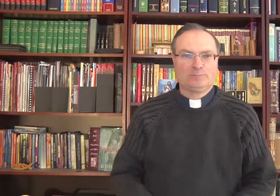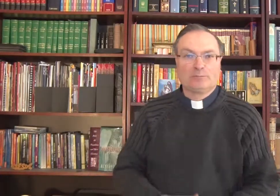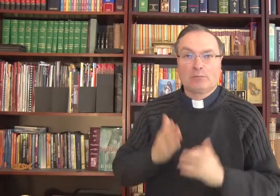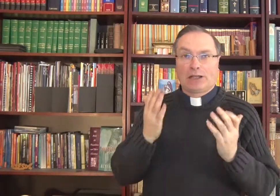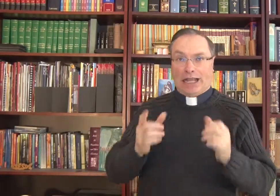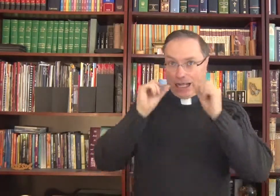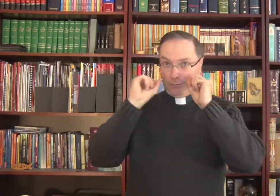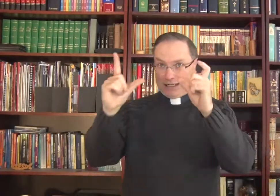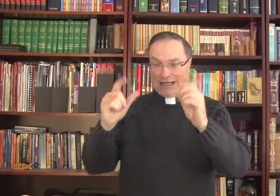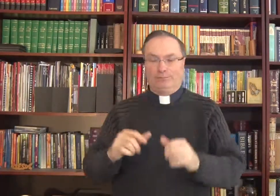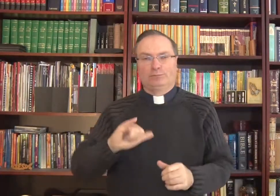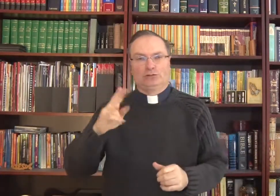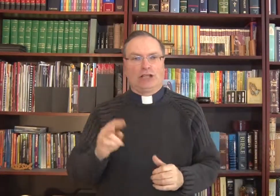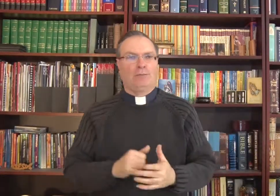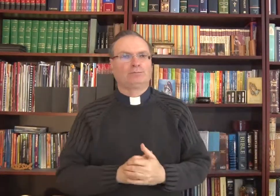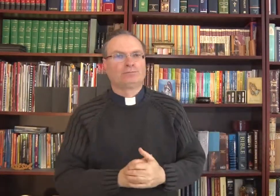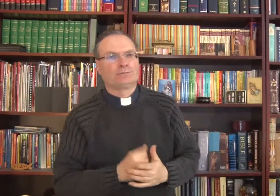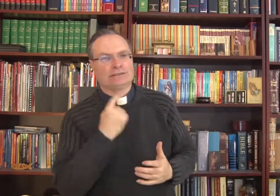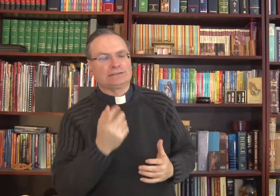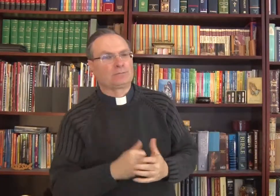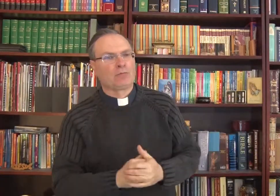Maintenant dans l'Apocalypse, Jean disait: